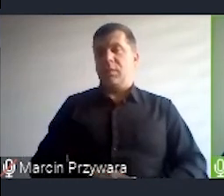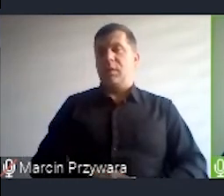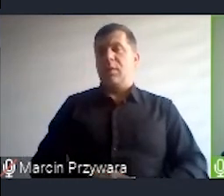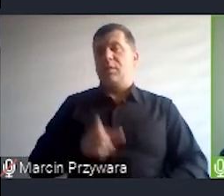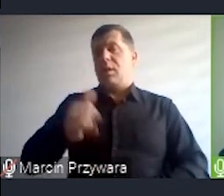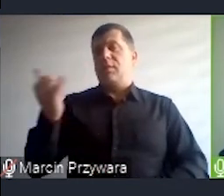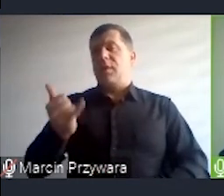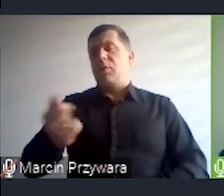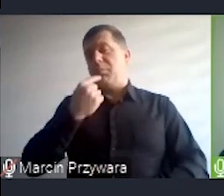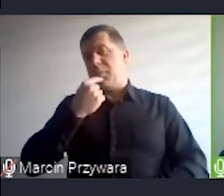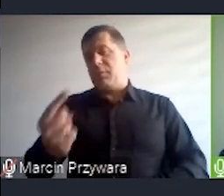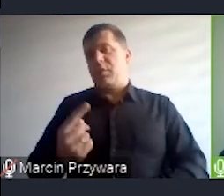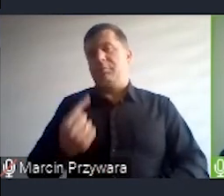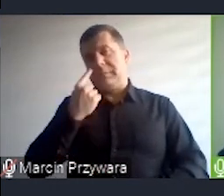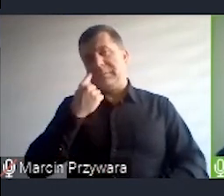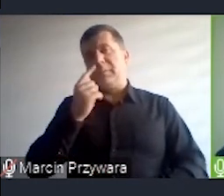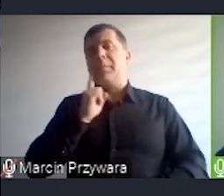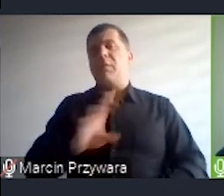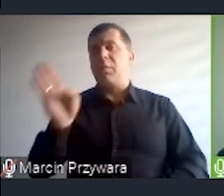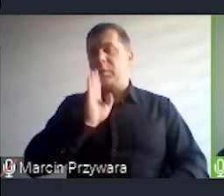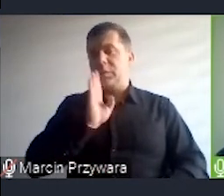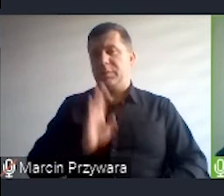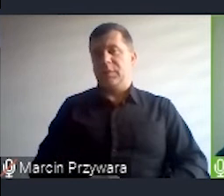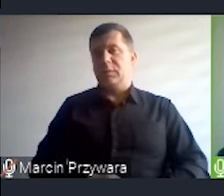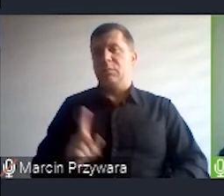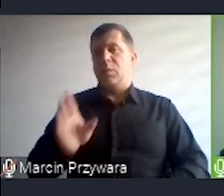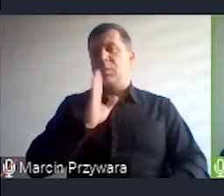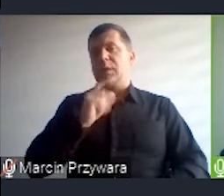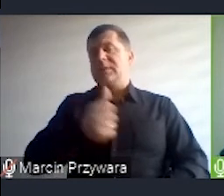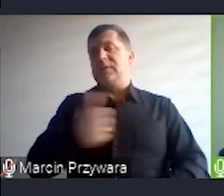powiedziałbym domniemanej, bo w samą definicję się tu nie mieści.